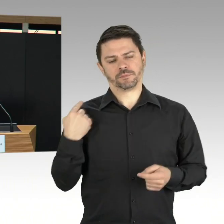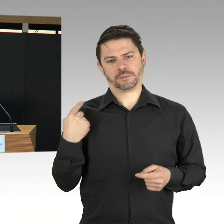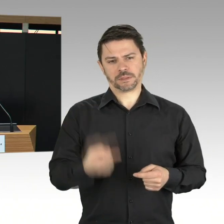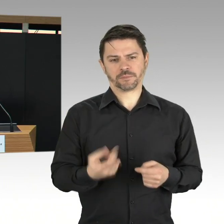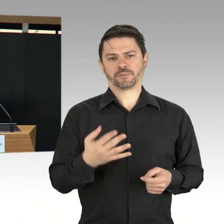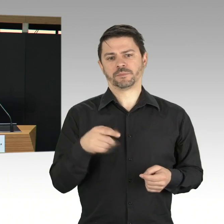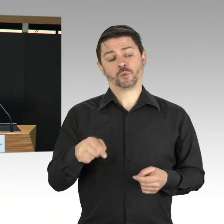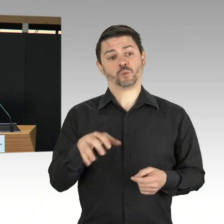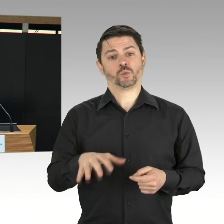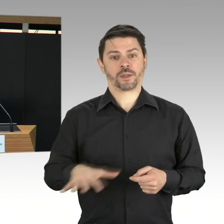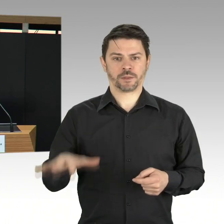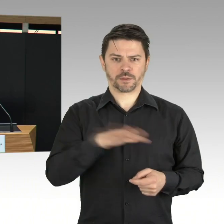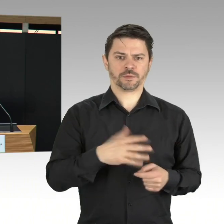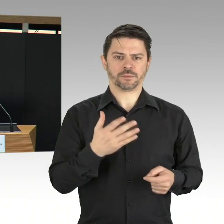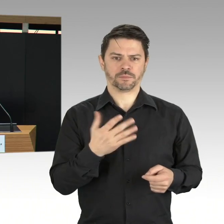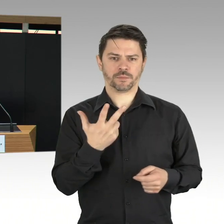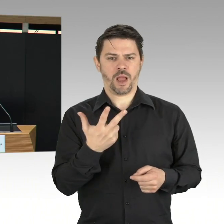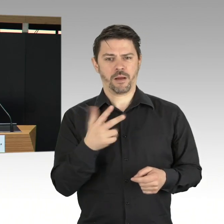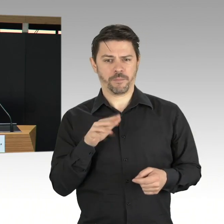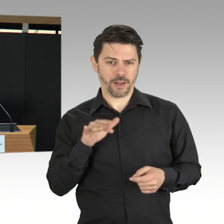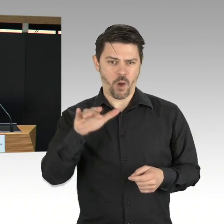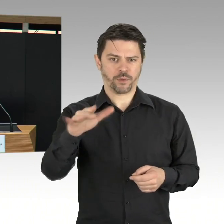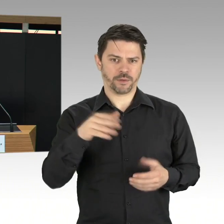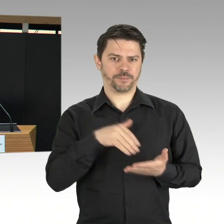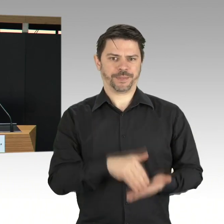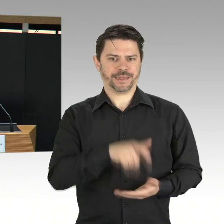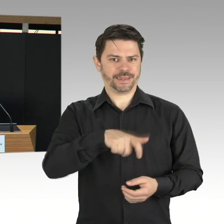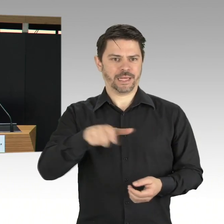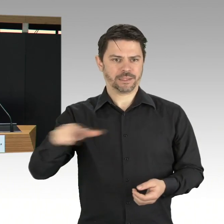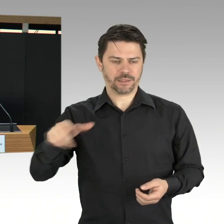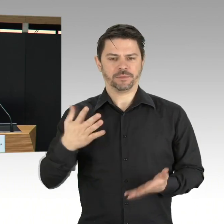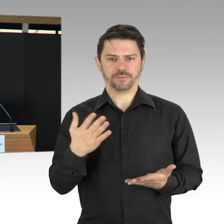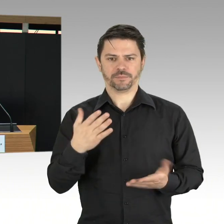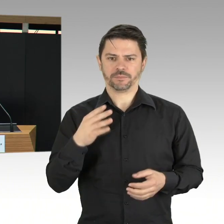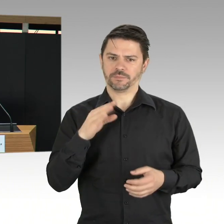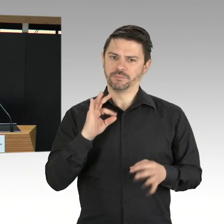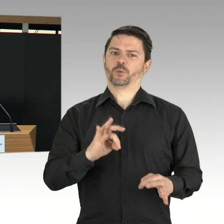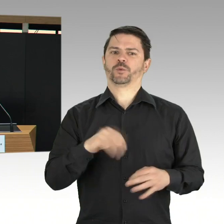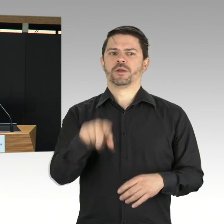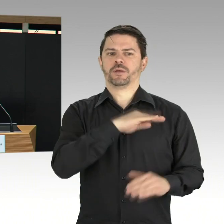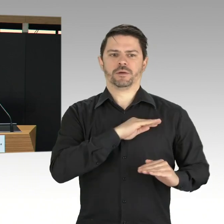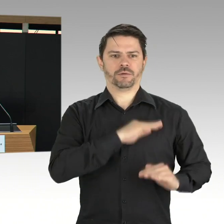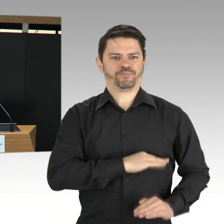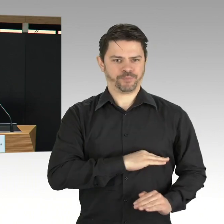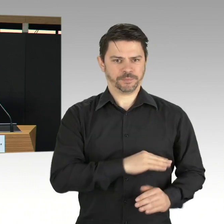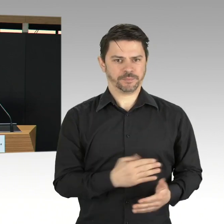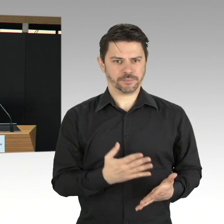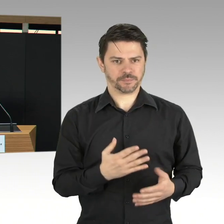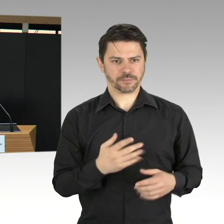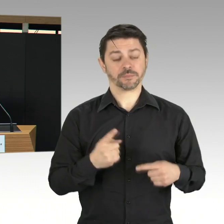jetzt mit dem Mietendeckel angehalten und diese Pause, meine sehr verehrten Damen und Herren, ist bitter nötig.